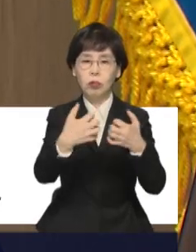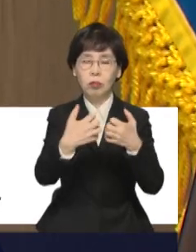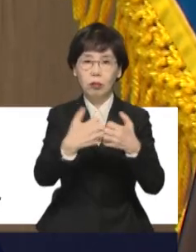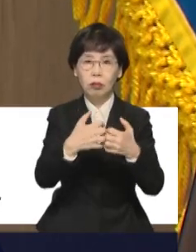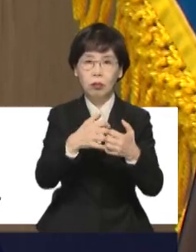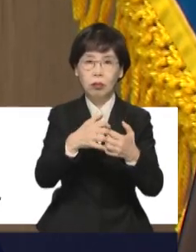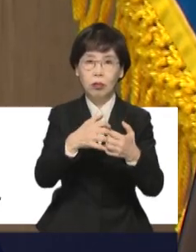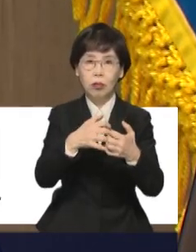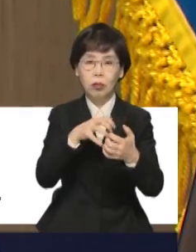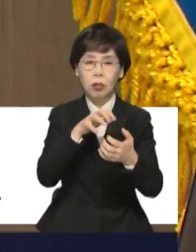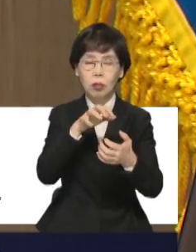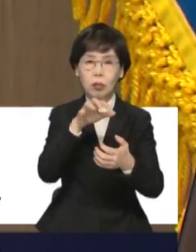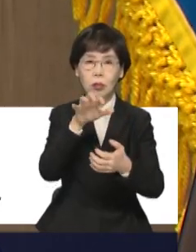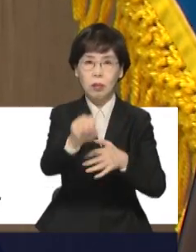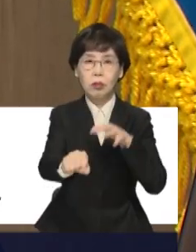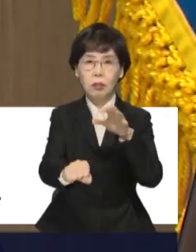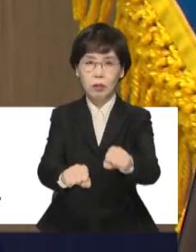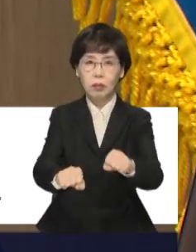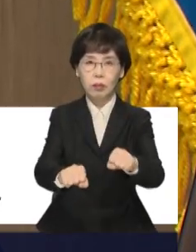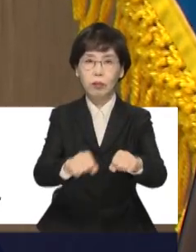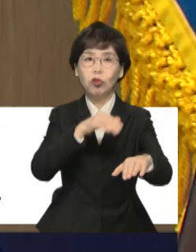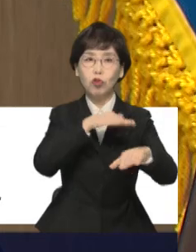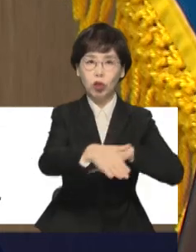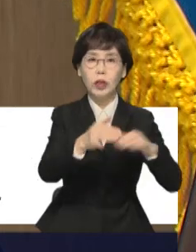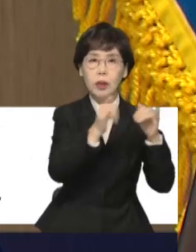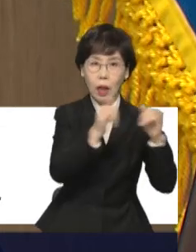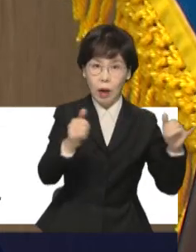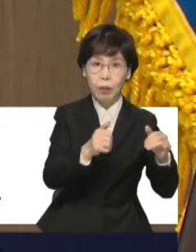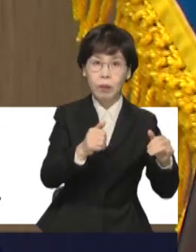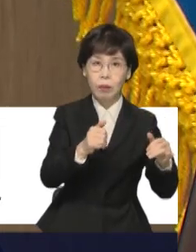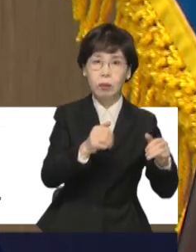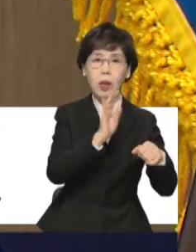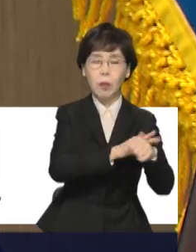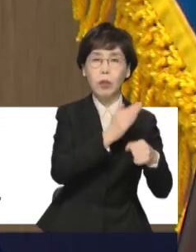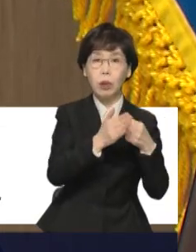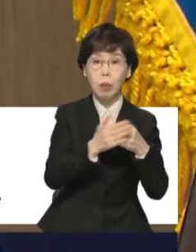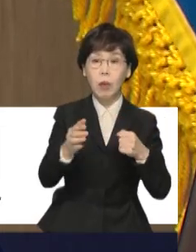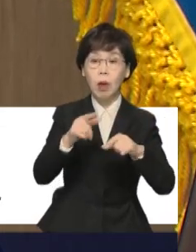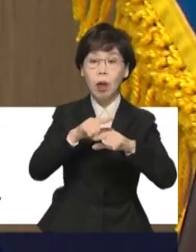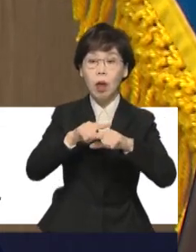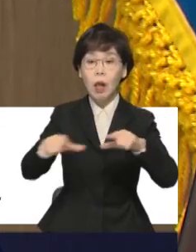일반 국민을 구별해야 한다. 이 때문에 일반 일본 국민에게 부담을